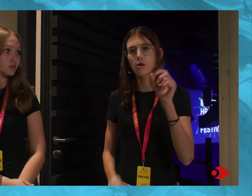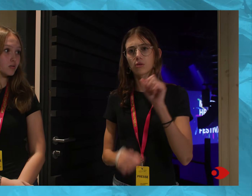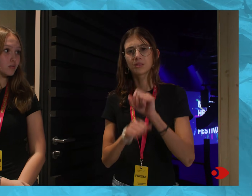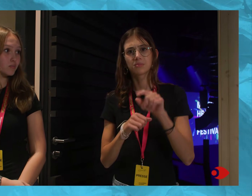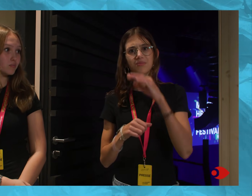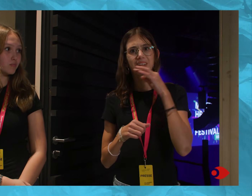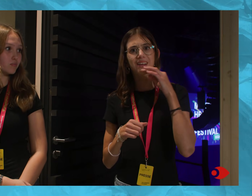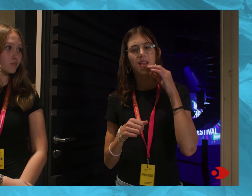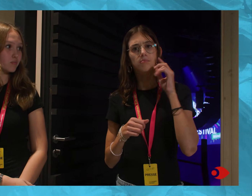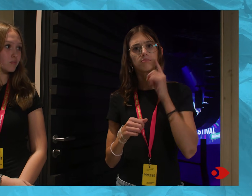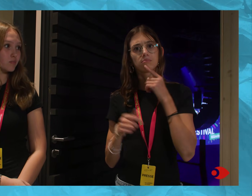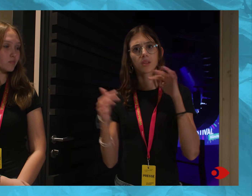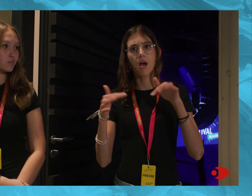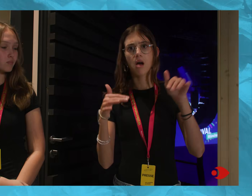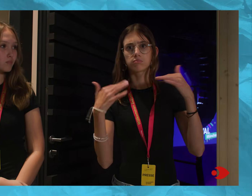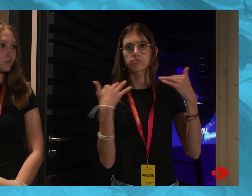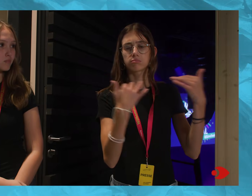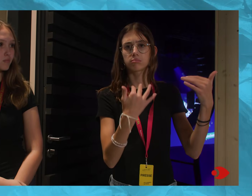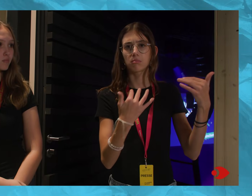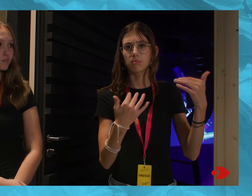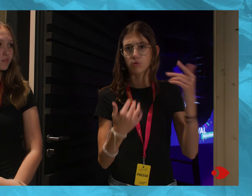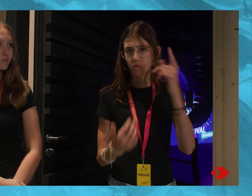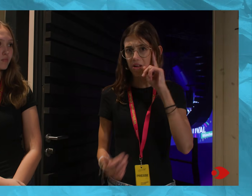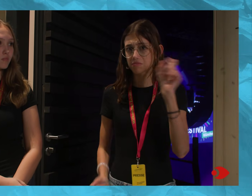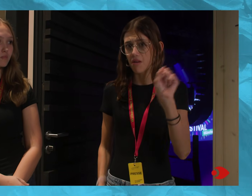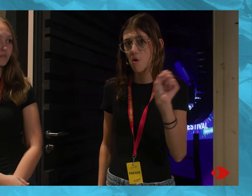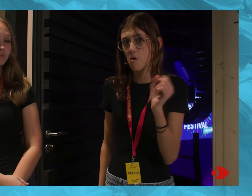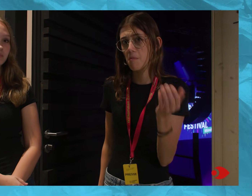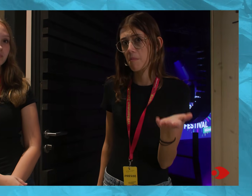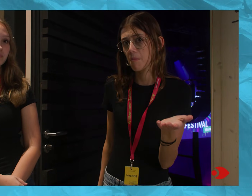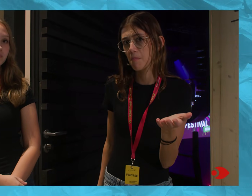Und trotzdem sind super viele taube Menschen im Publikum. Wisst ihr, warum?